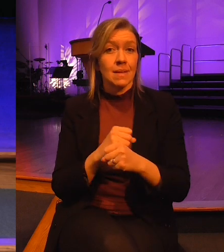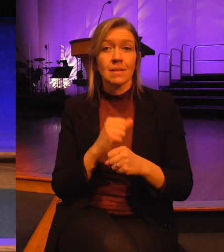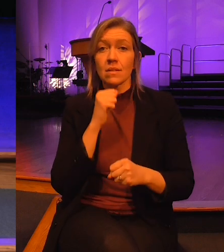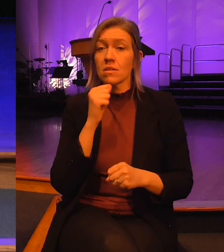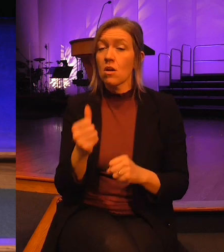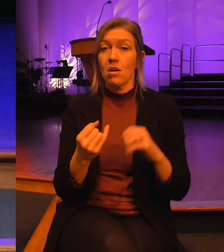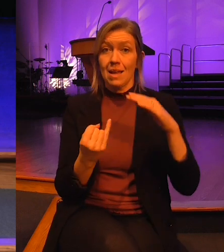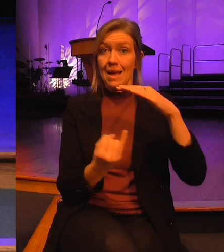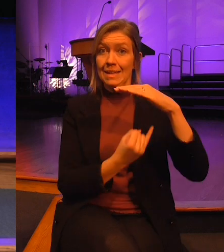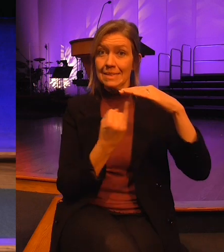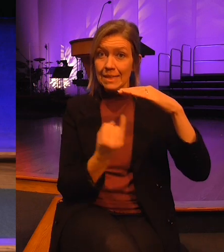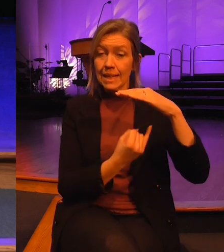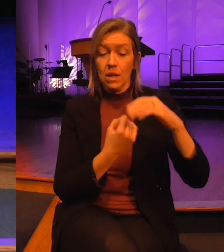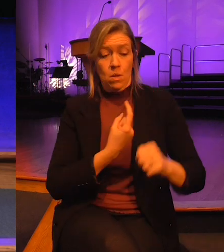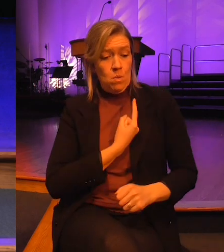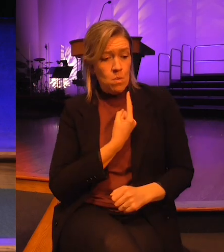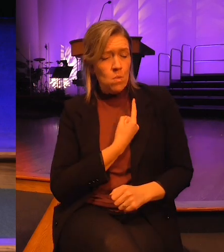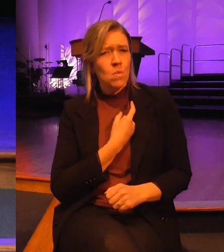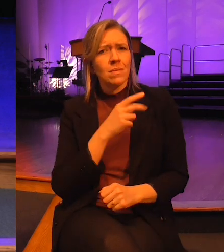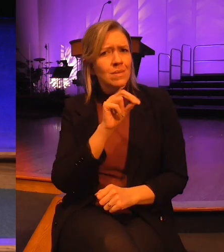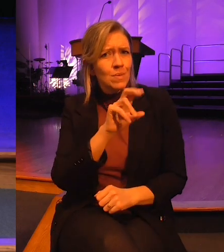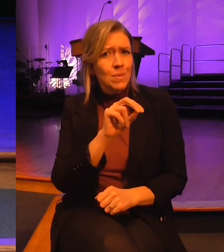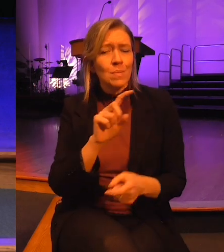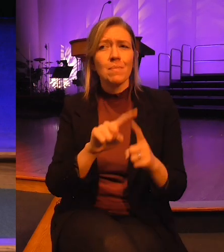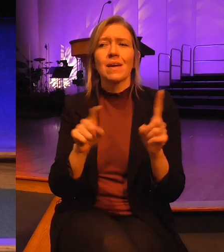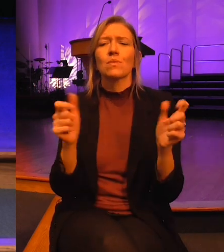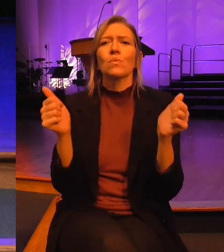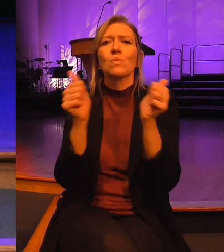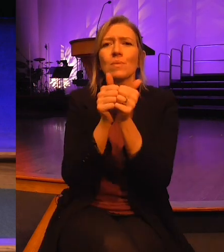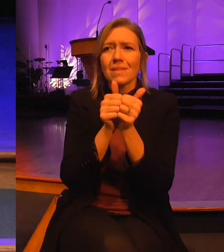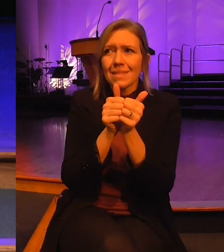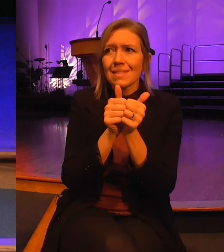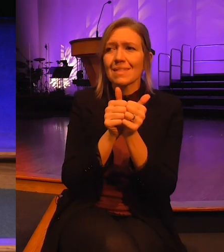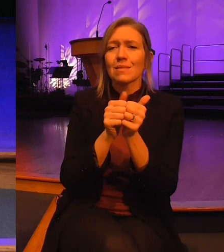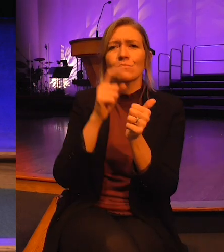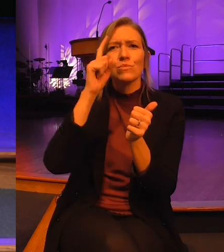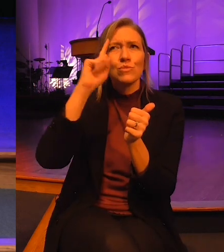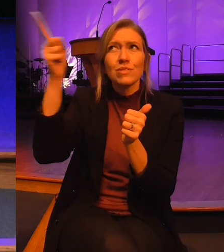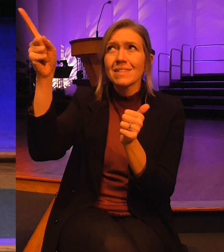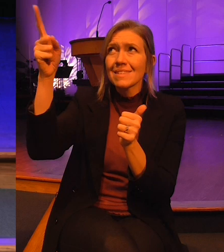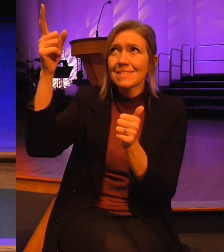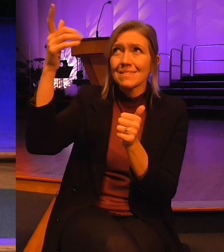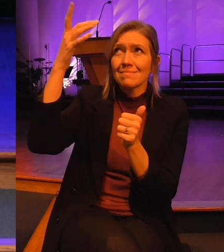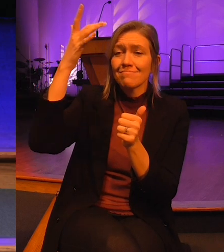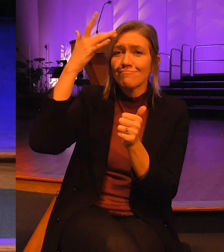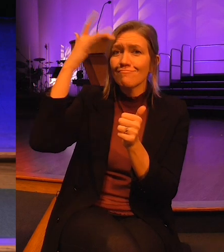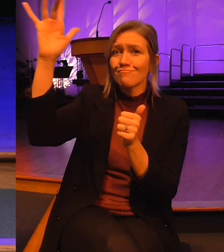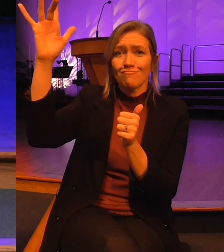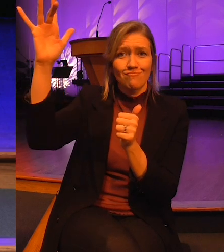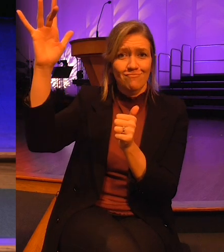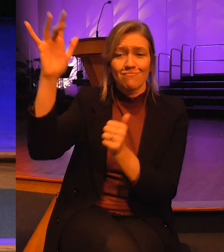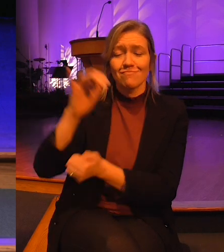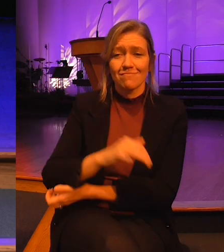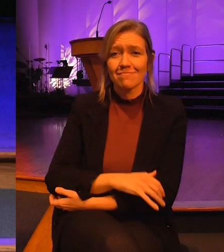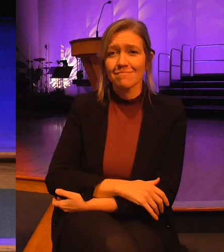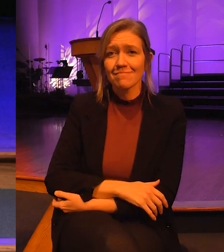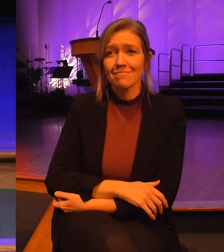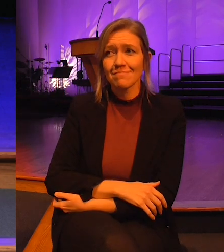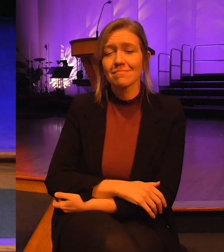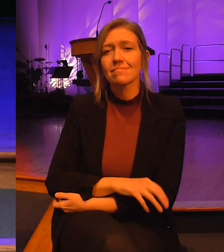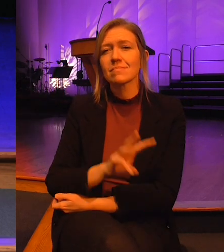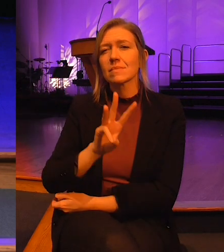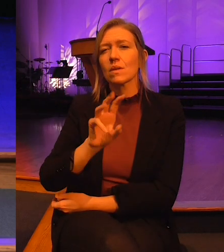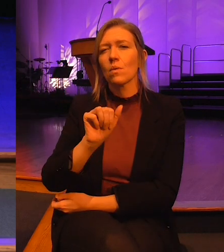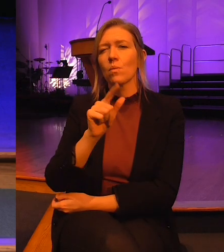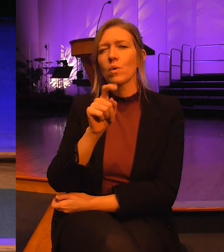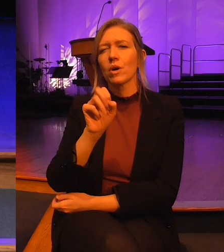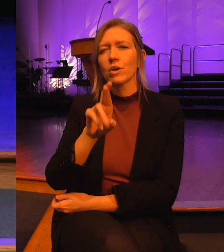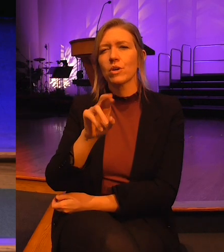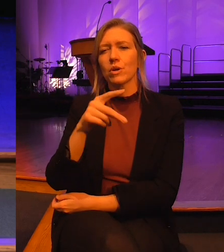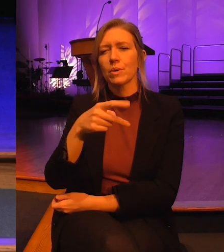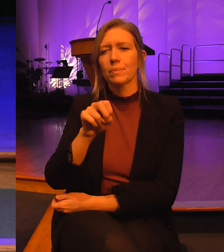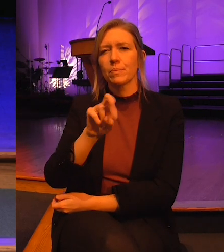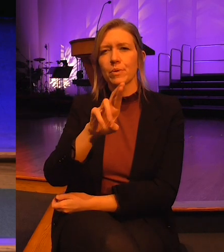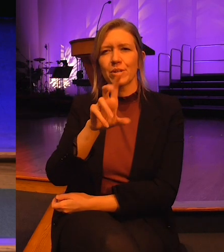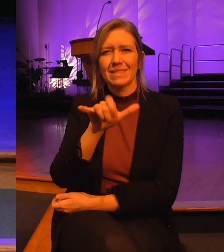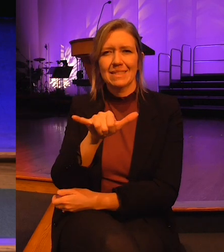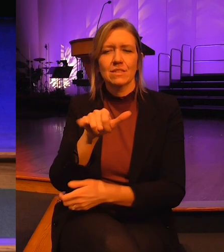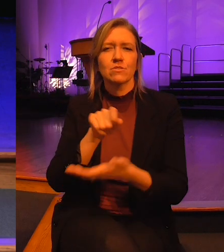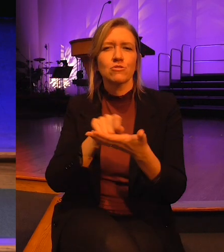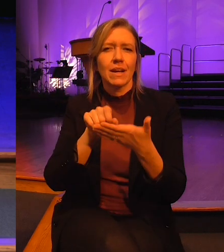solos, sino a la luz de una inteligencia brillante. Percy Un gran escritor sureño dijo una vez, supongamos